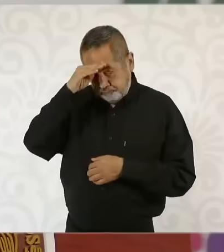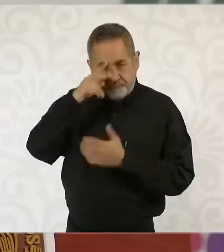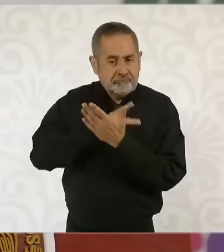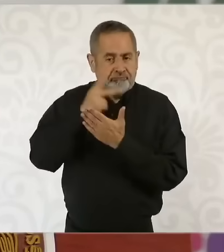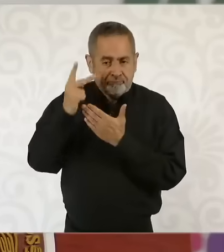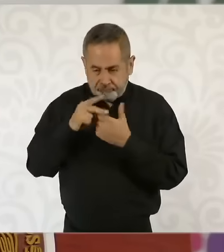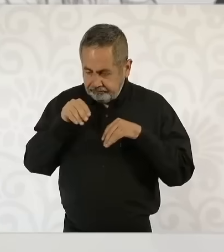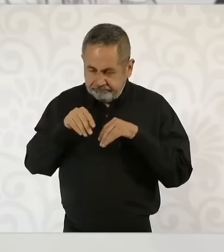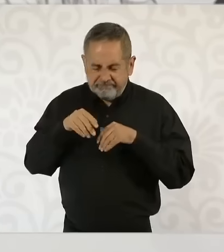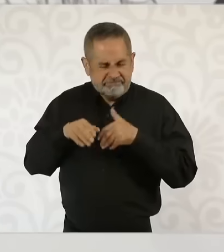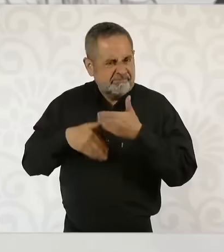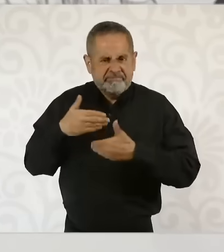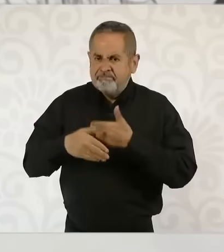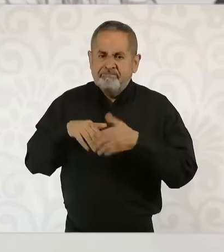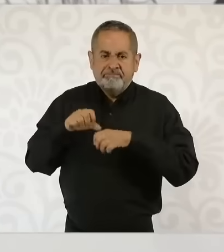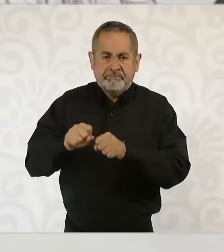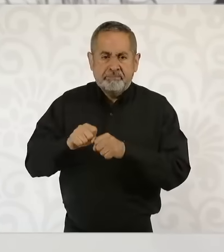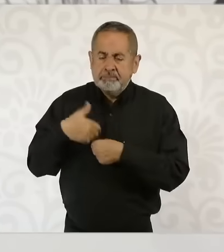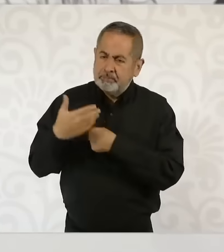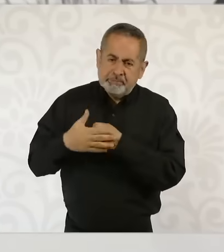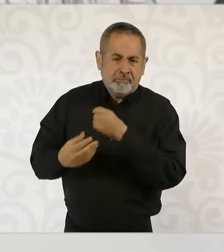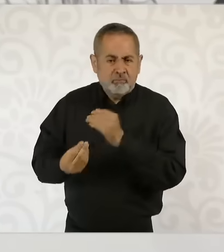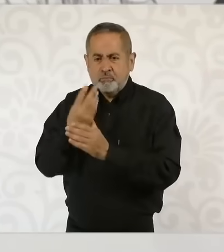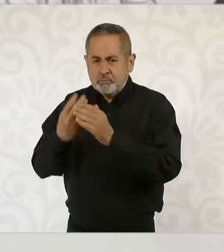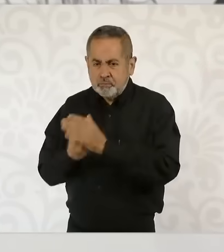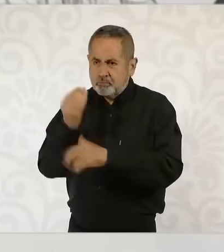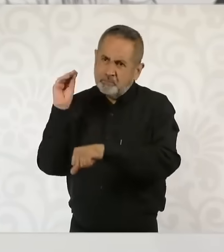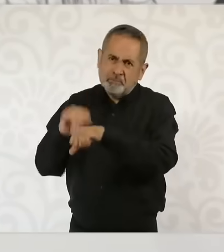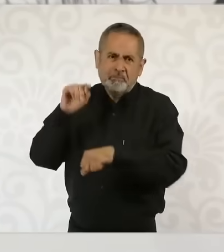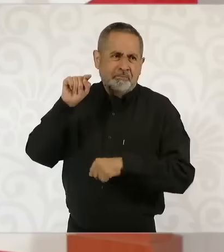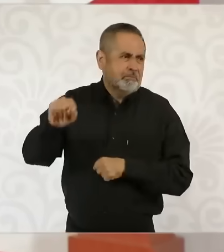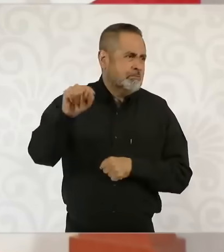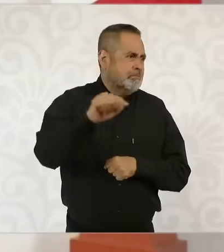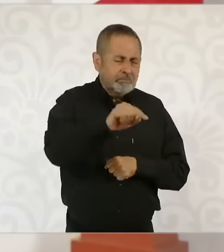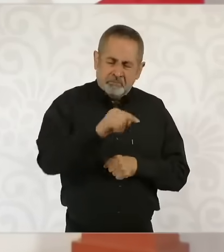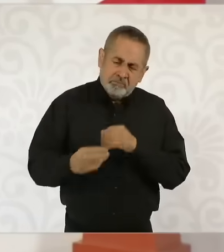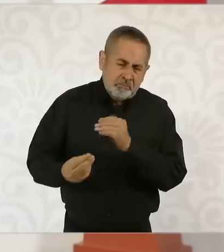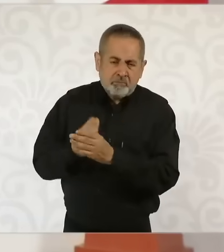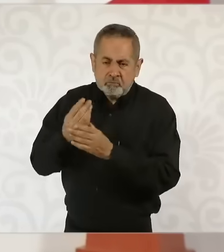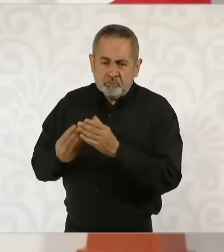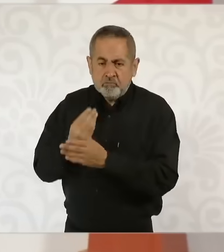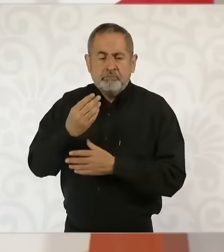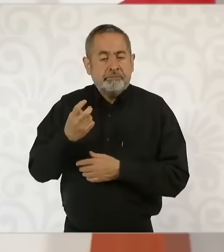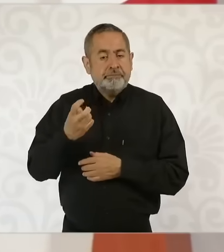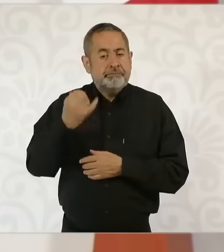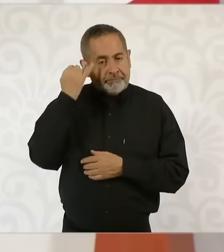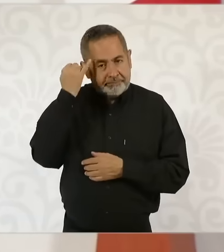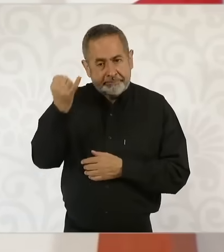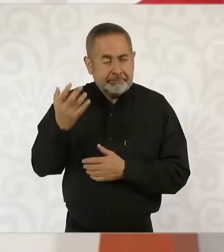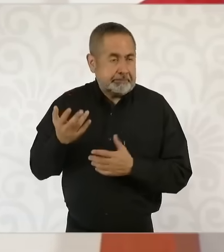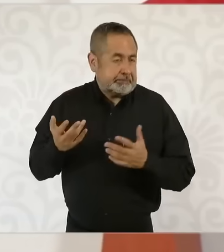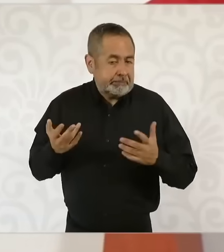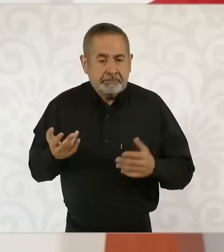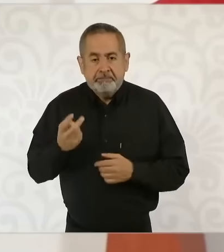aquí, muy ambicioso de nuevas plantas de generación. Entonces, en ese esquema eh estaríamos